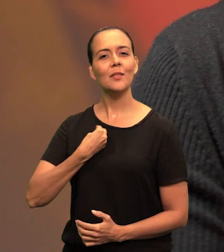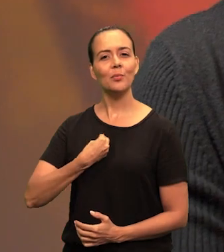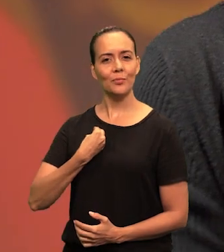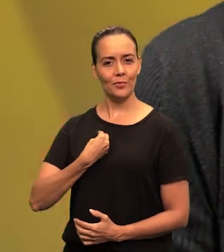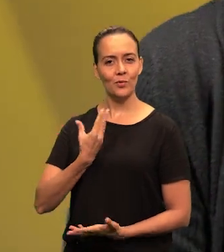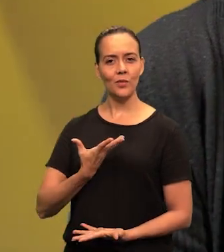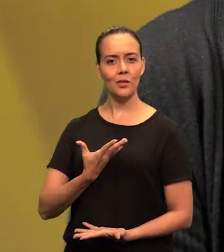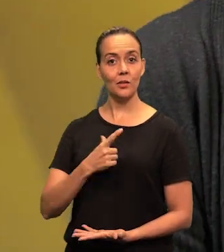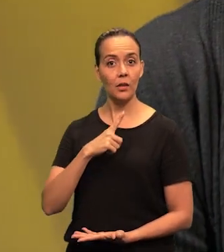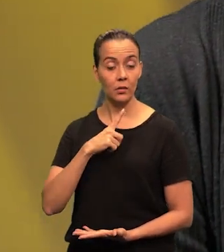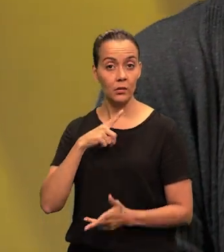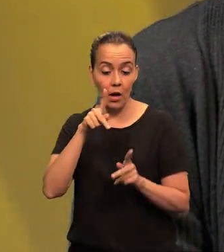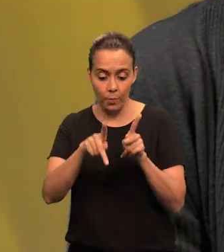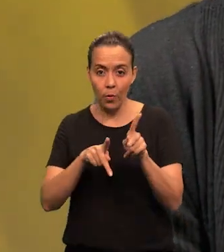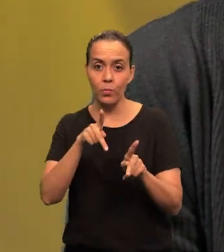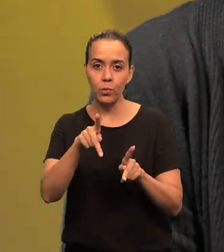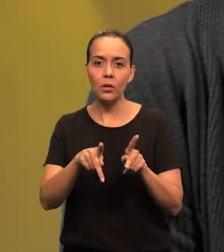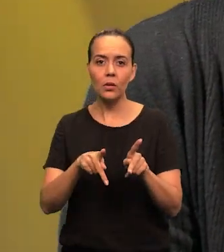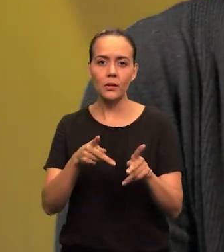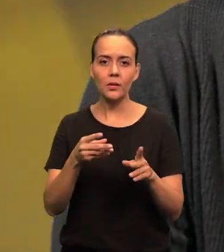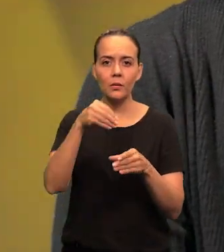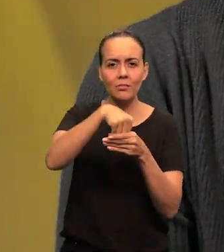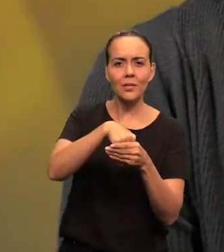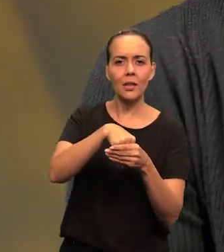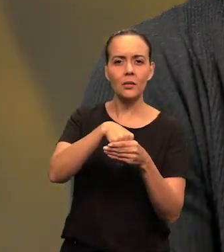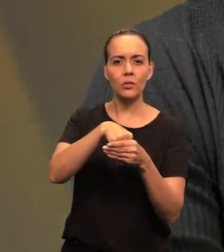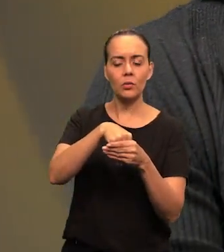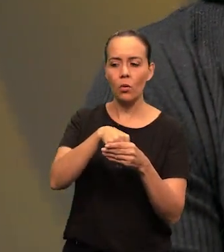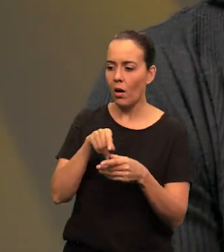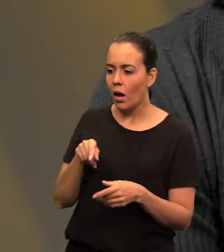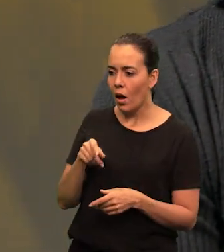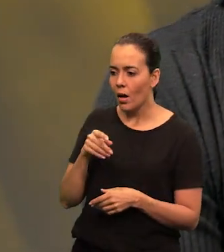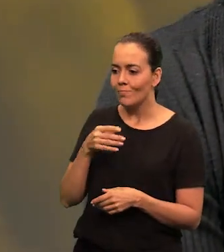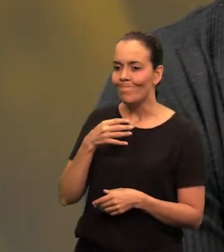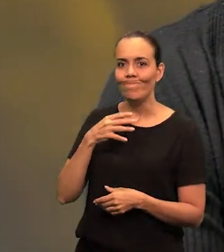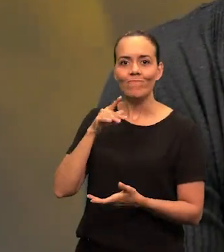que a gente faz no interior da civilização, inclusive acreditando que isso é verdade.